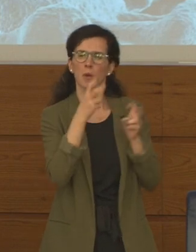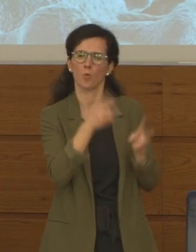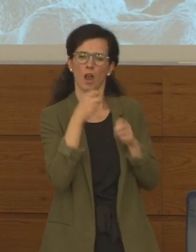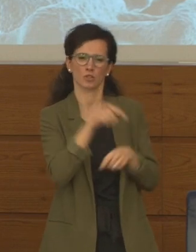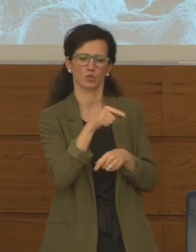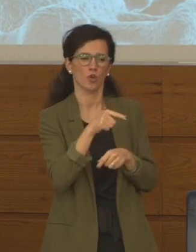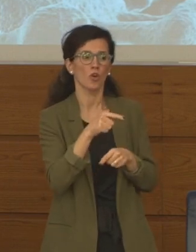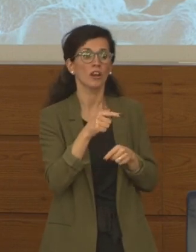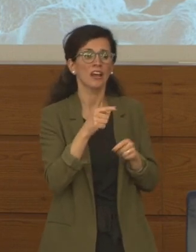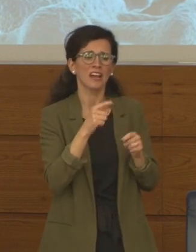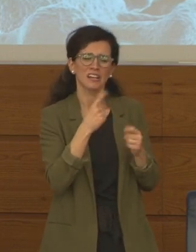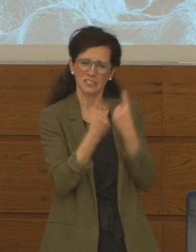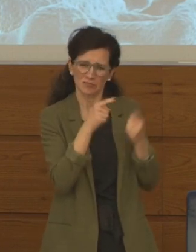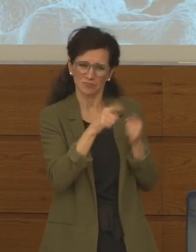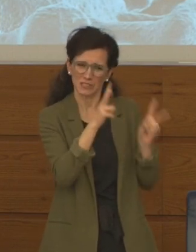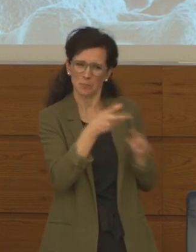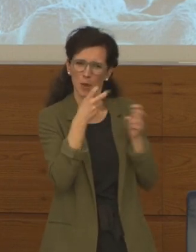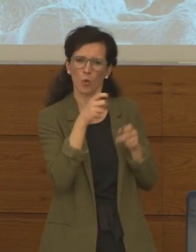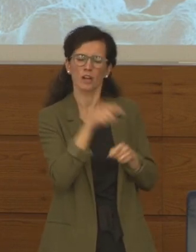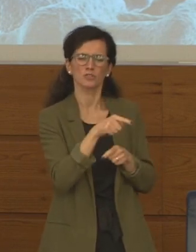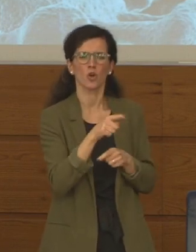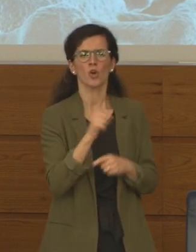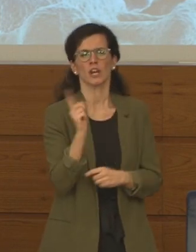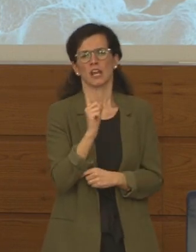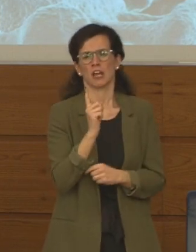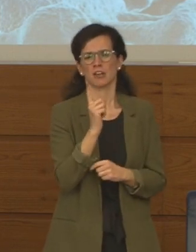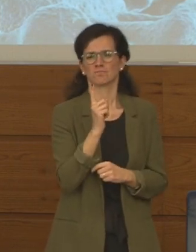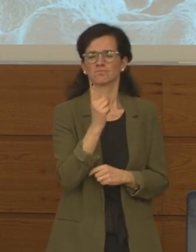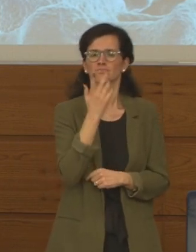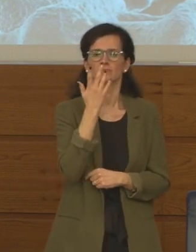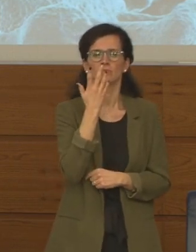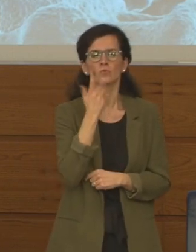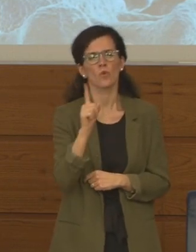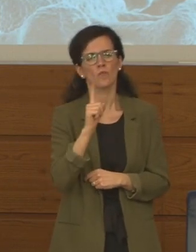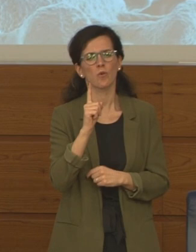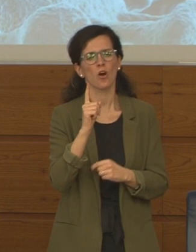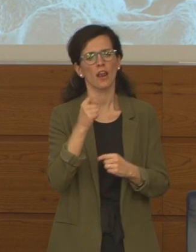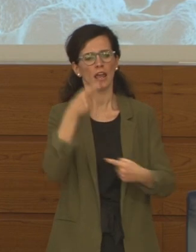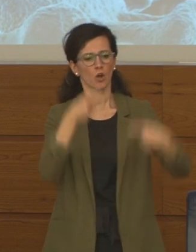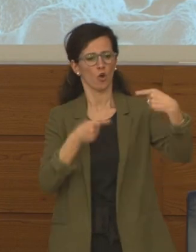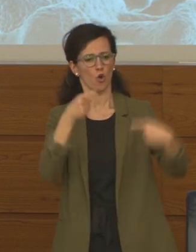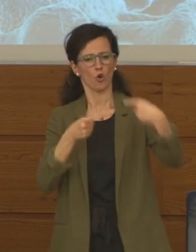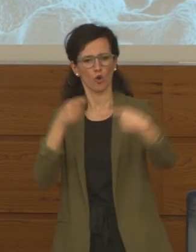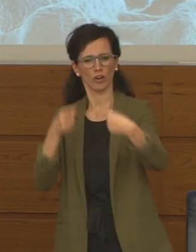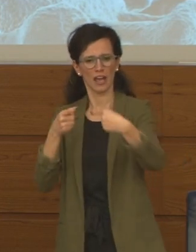speculativi ma quanto per evitare di fare la concorrenza tra amministrazioni